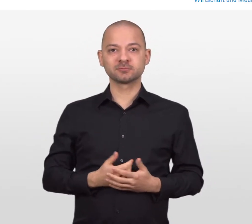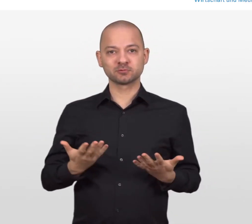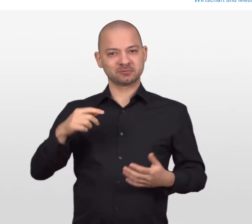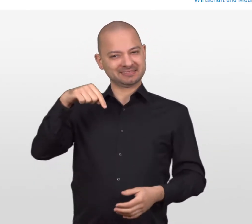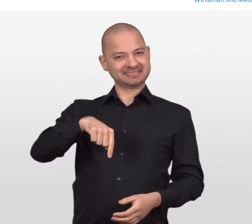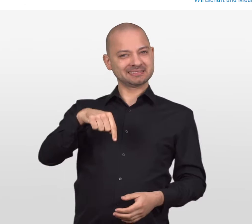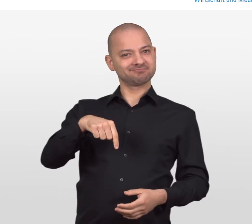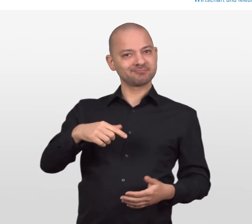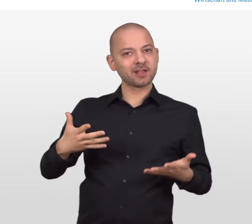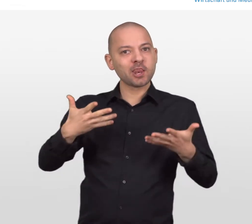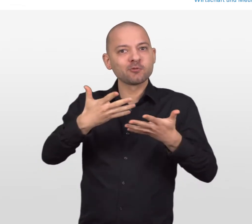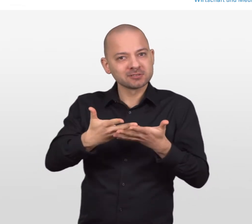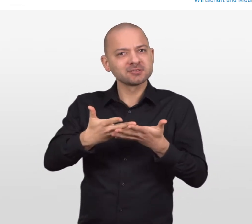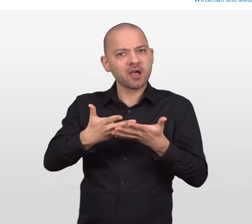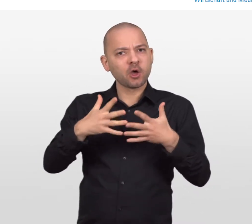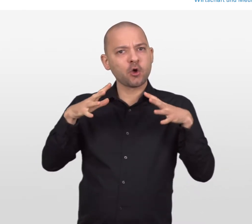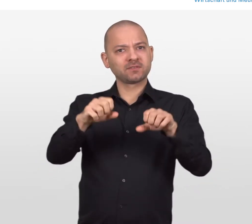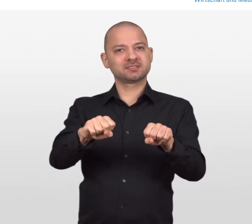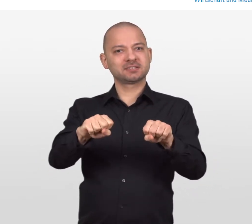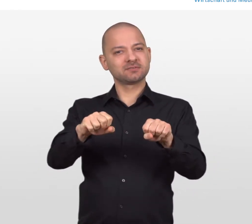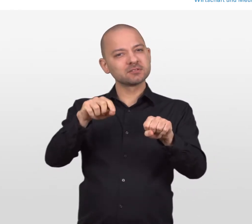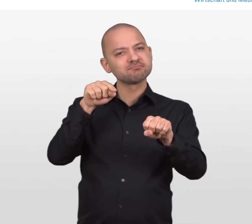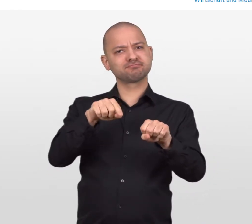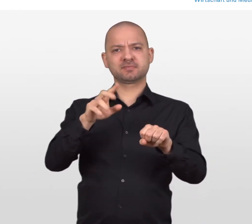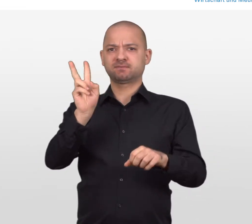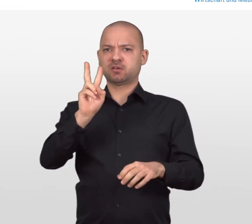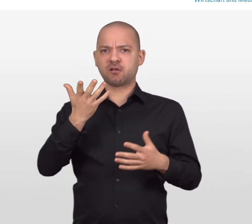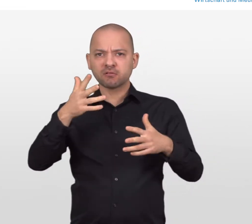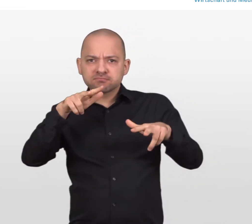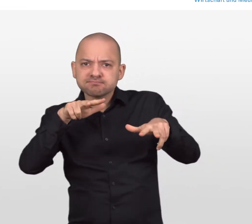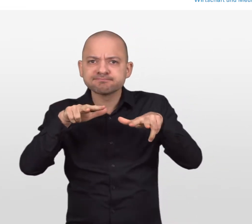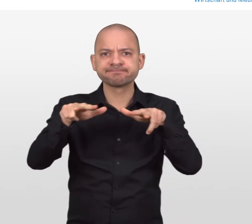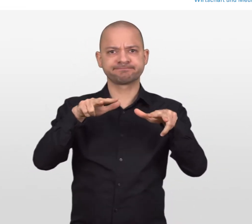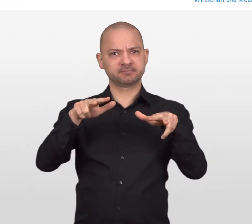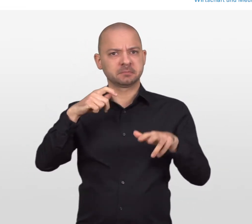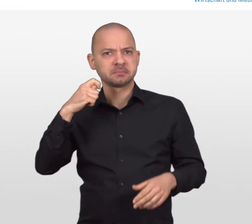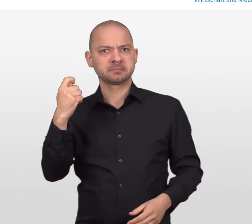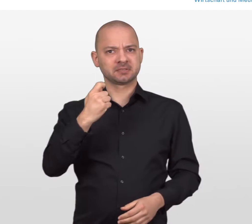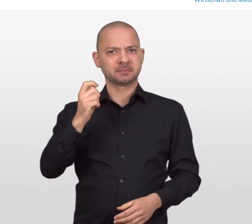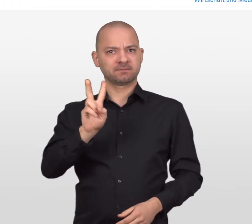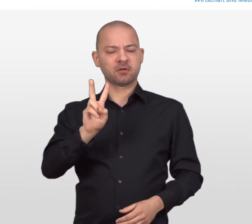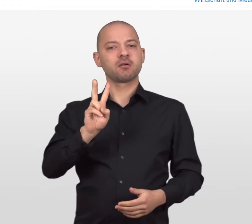Die Internetseite „Cluster-Offensive Bayern“ wird betrieben